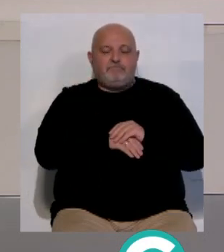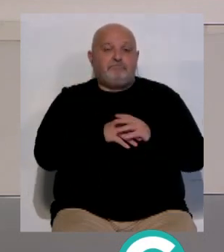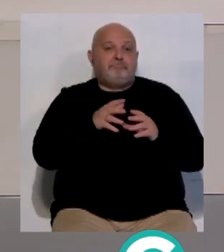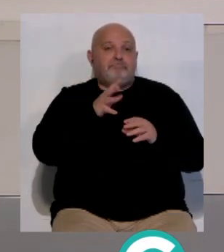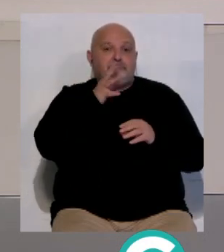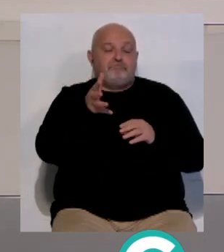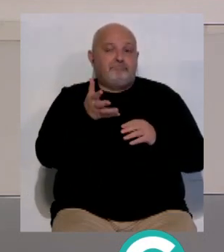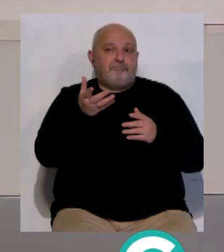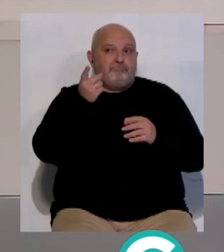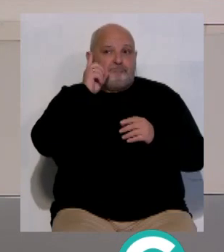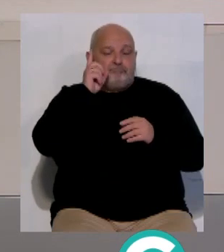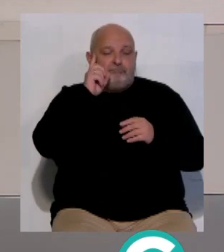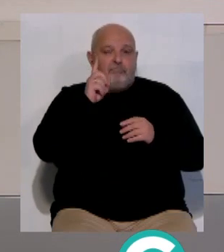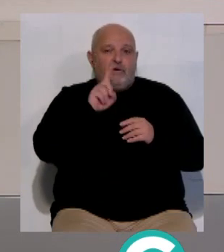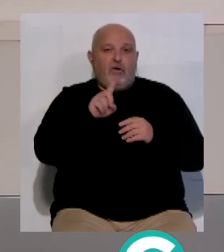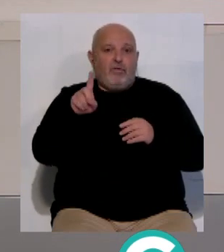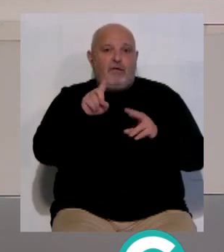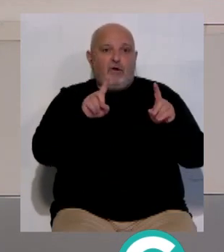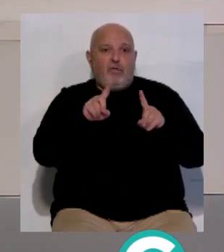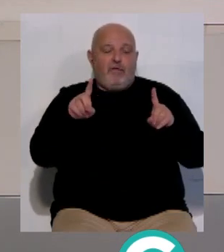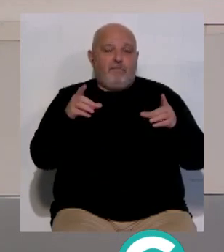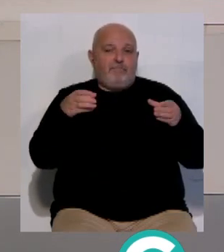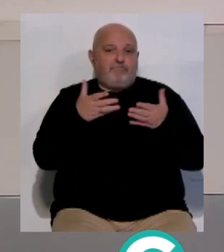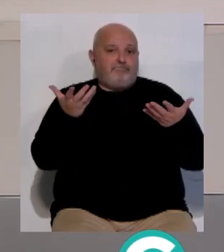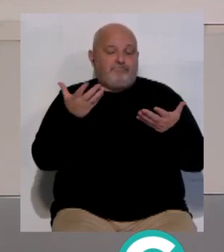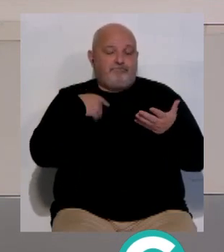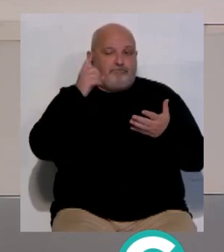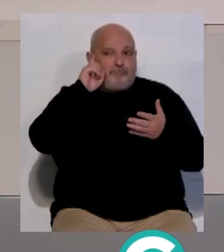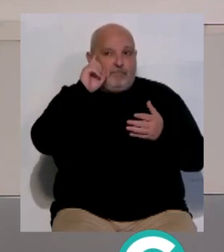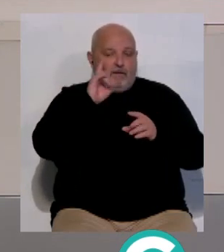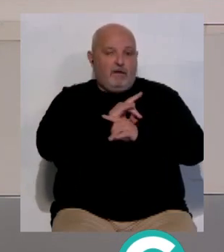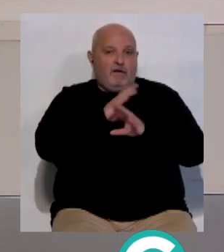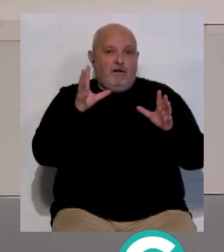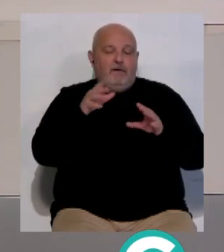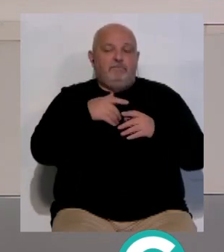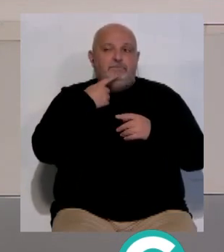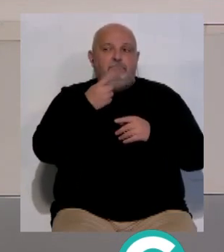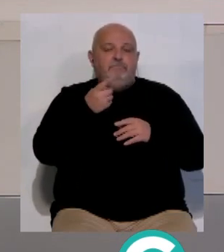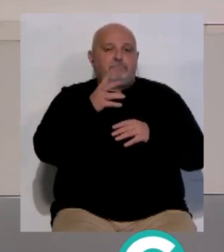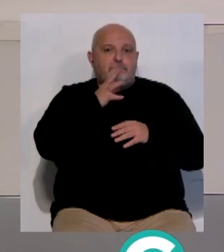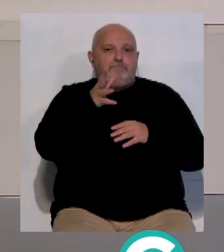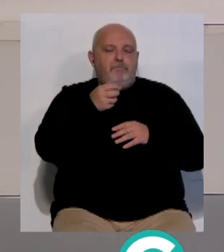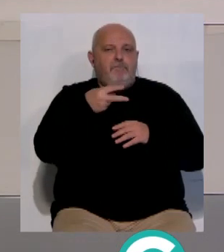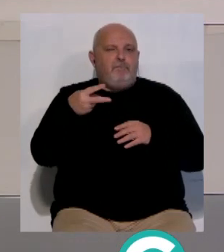hubiera pasado 11 contra 11 porque no lo podemos evidentemente asegurar pero la sensación que dio